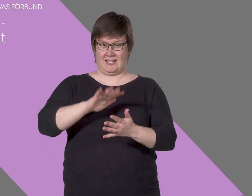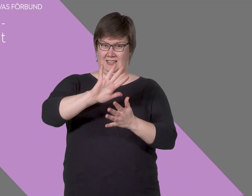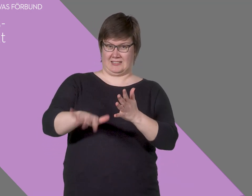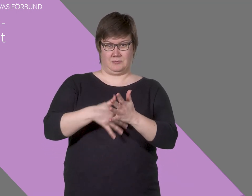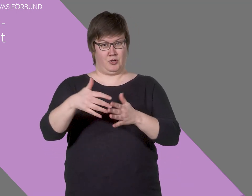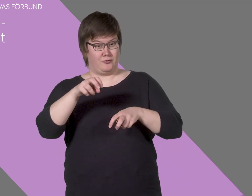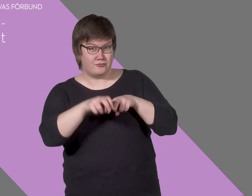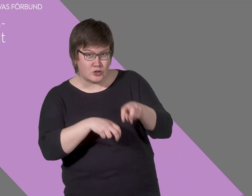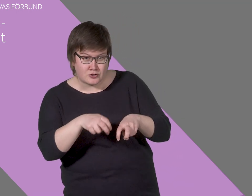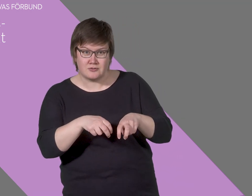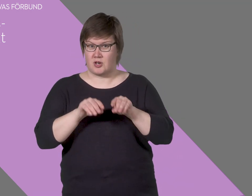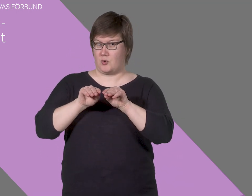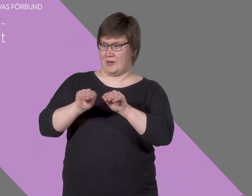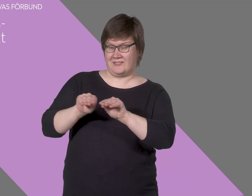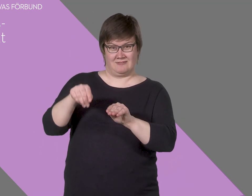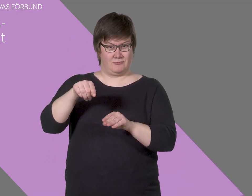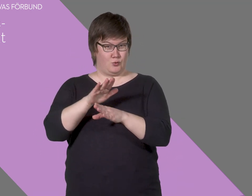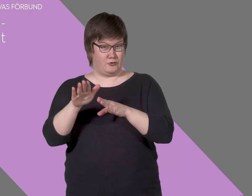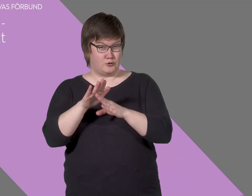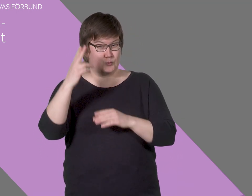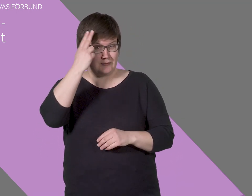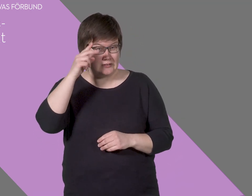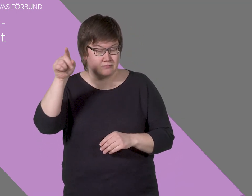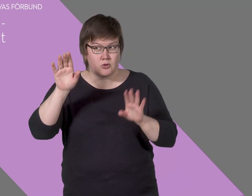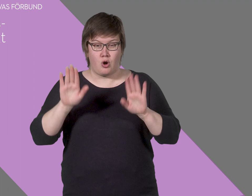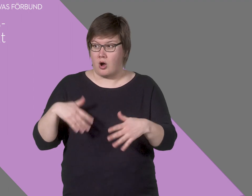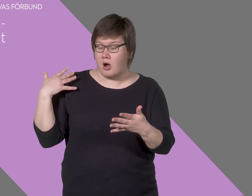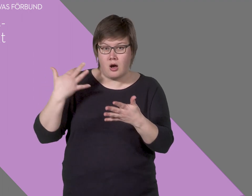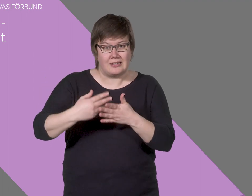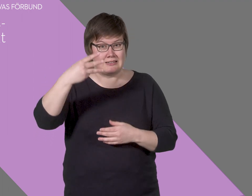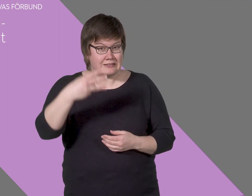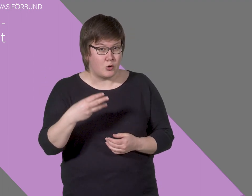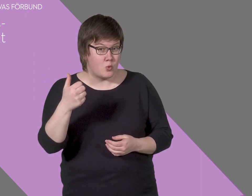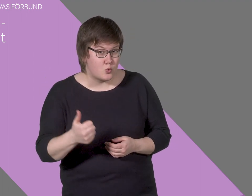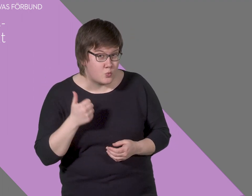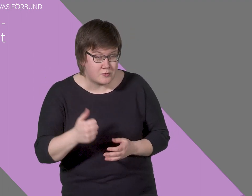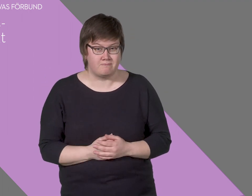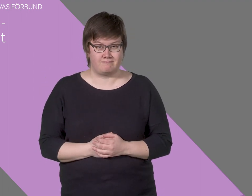Forskning och undervisning i teckenspråk har nu bedrivits - vid universitetet i Jyväskylä i 30 år.